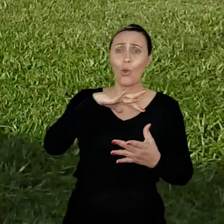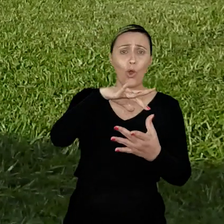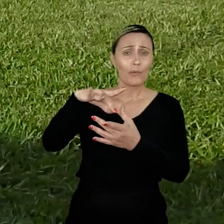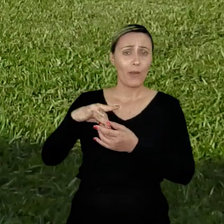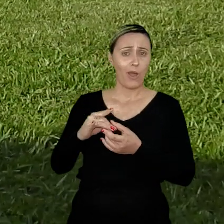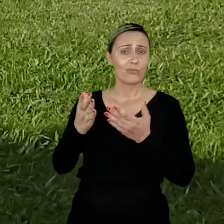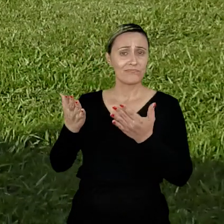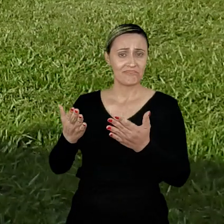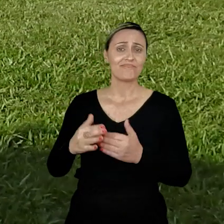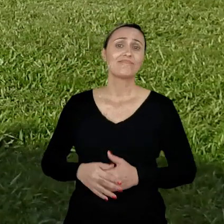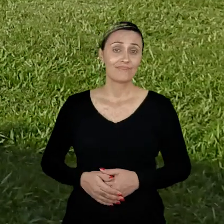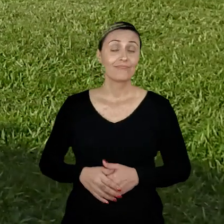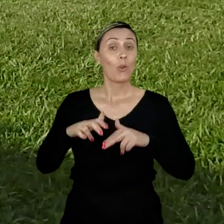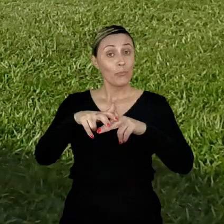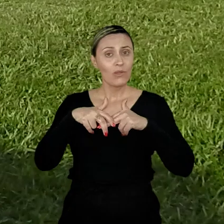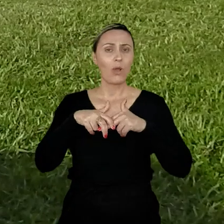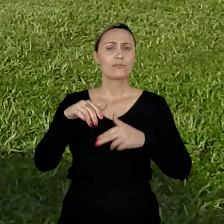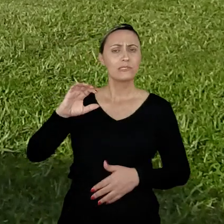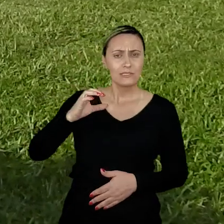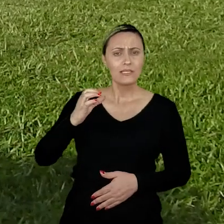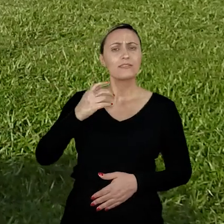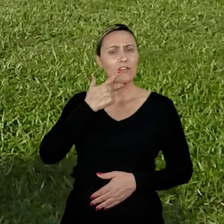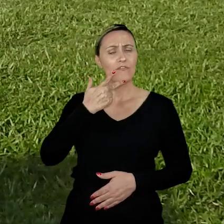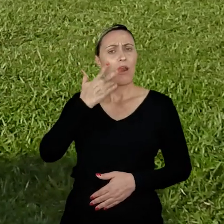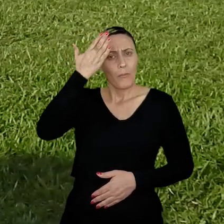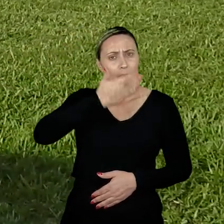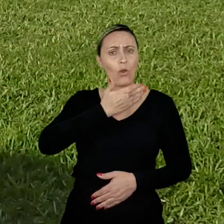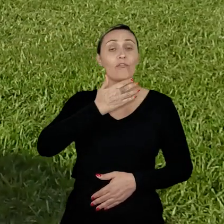Por esse motivo, a ciência afirma que a pessoa mais segura para se relacionar